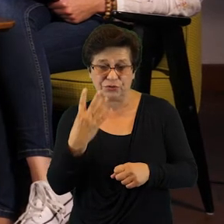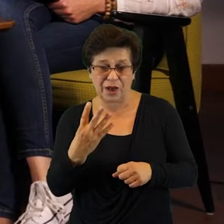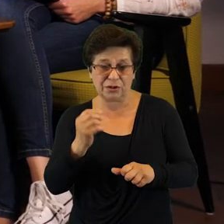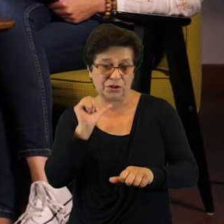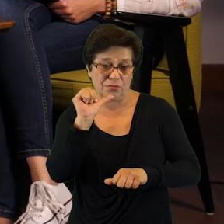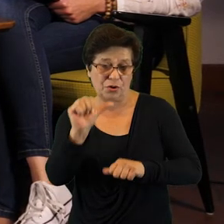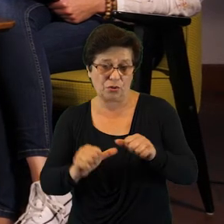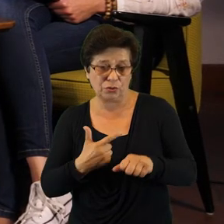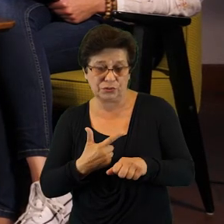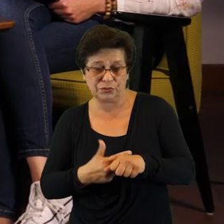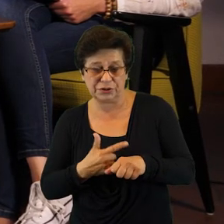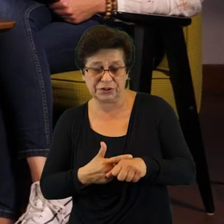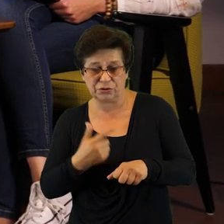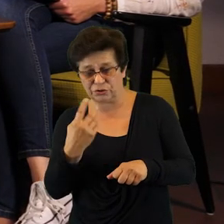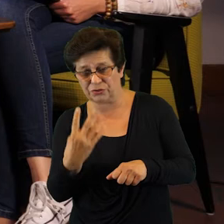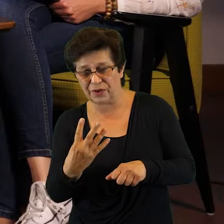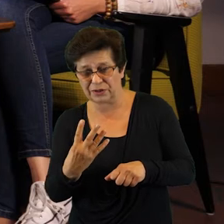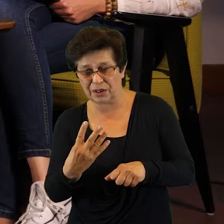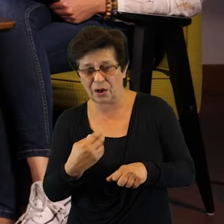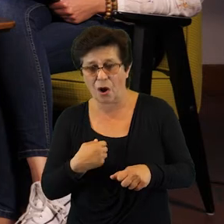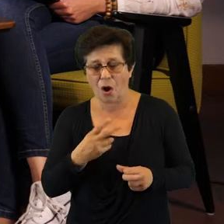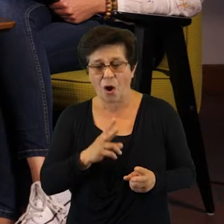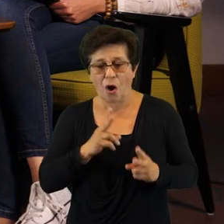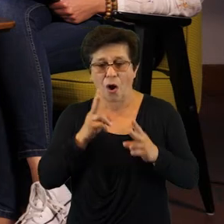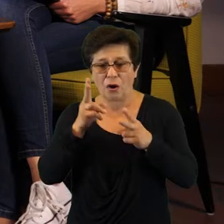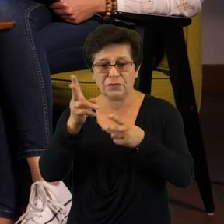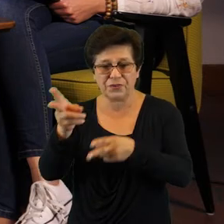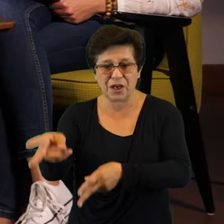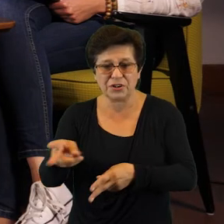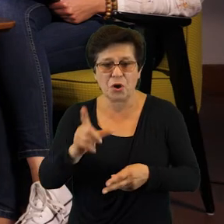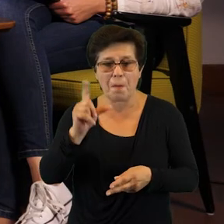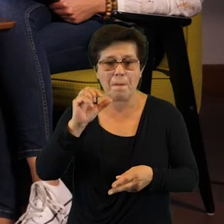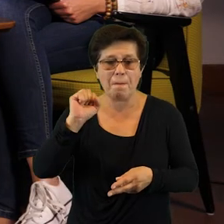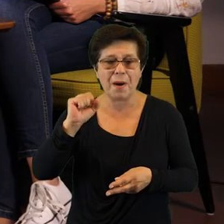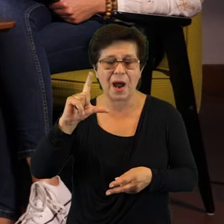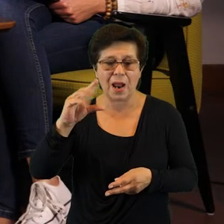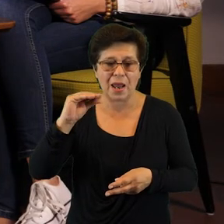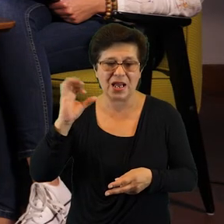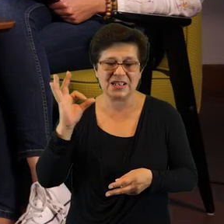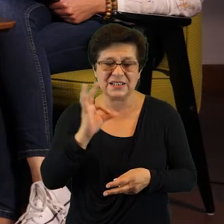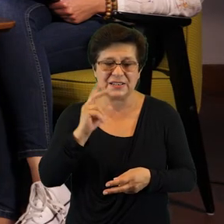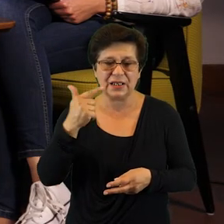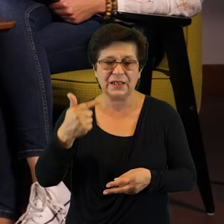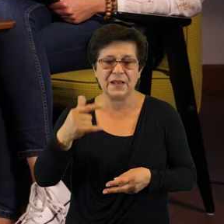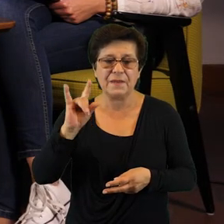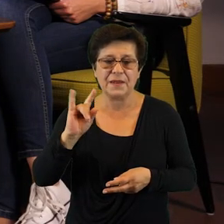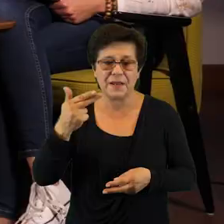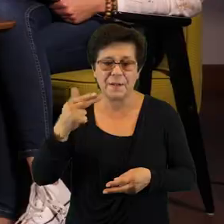1924 roku odwiedził Palestynę. I to był protektorat brytyjski, nie było oczywiście jeszcze Izraela,